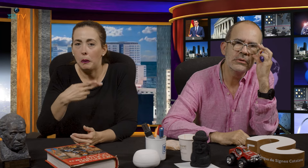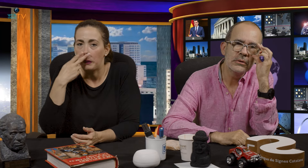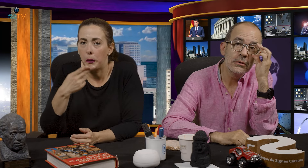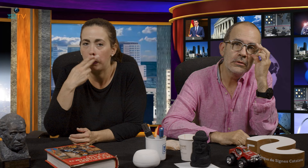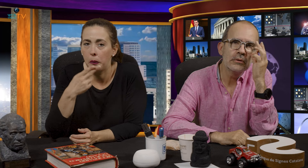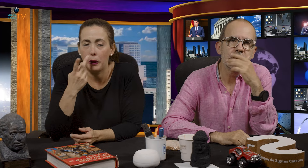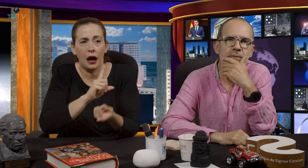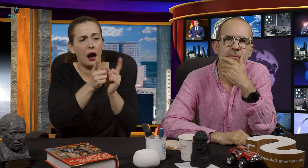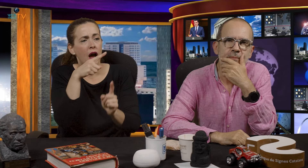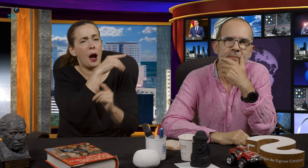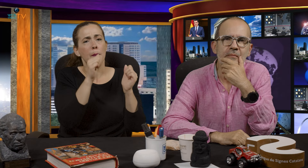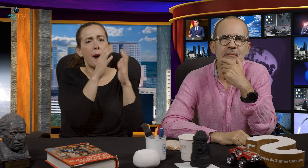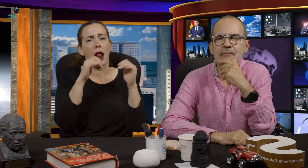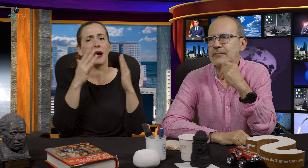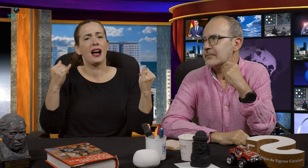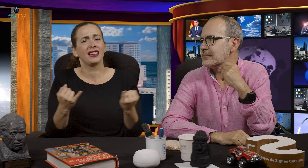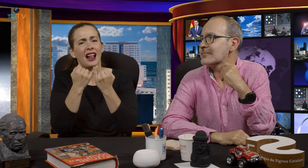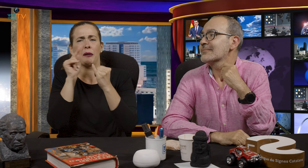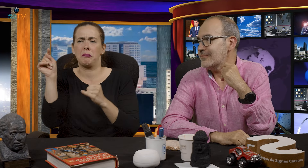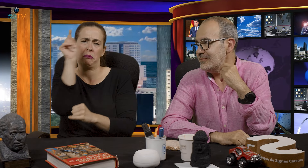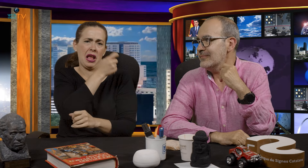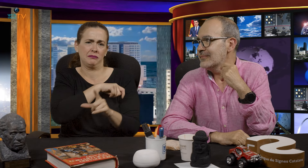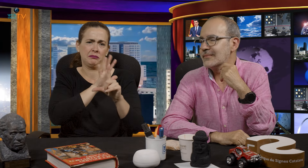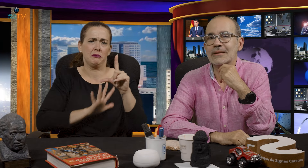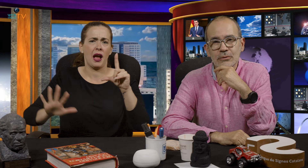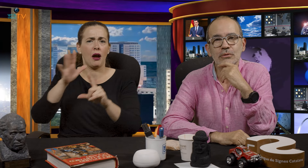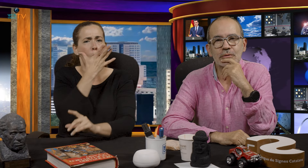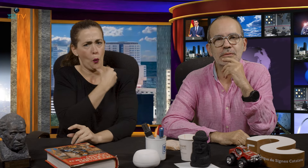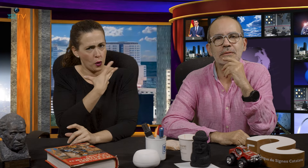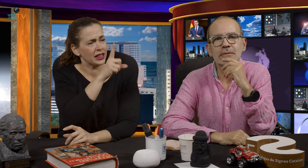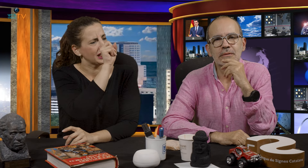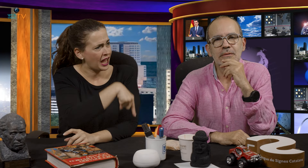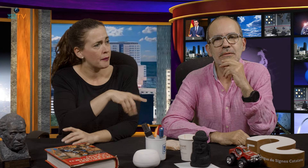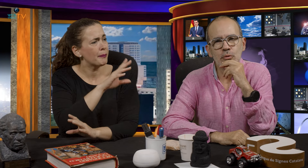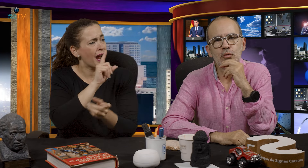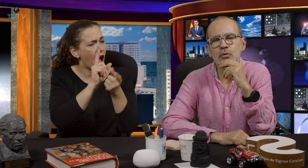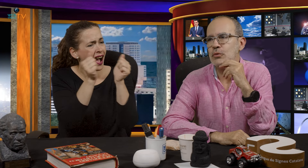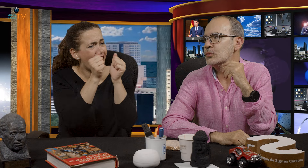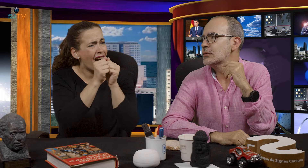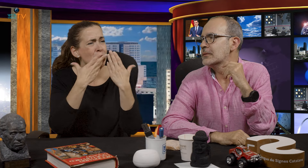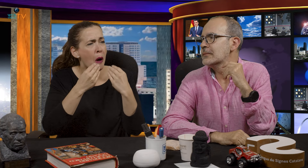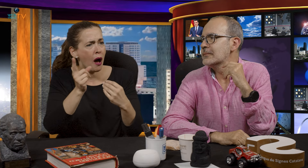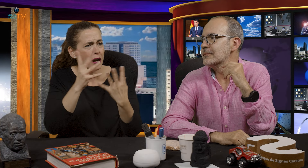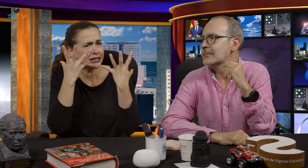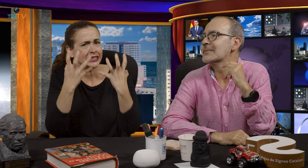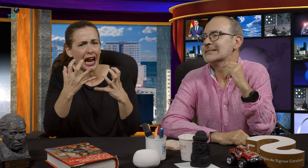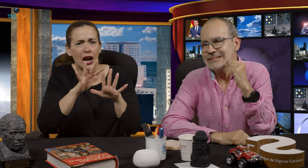Qué interesante. Palma y Tenerife, entre otras islas de España, también son muy bonitas, pero las rocas no son húmedas, son muy secas.